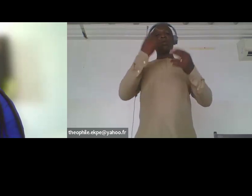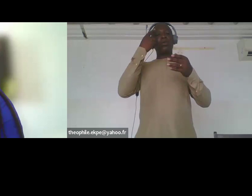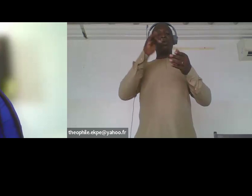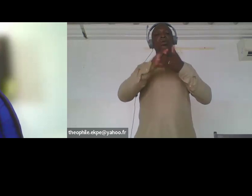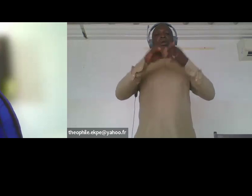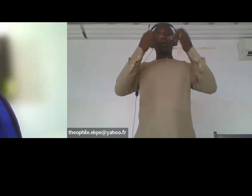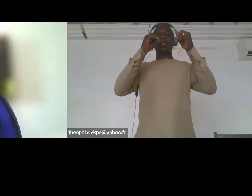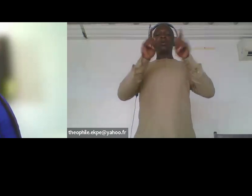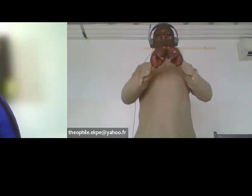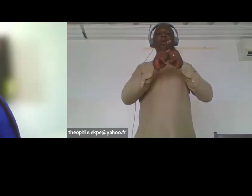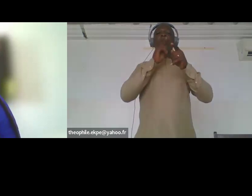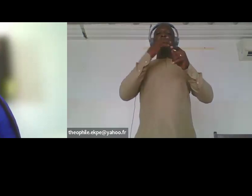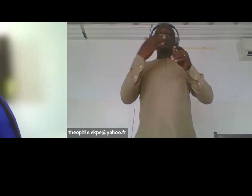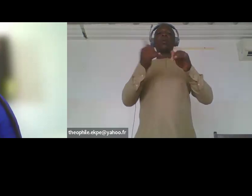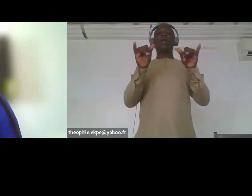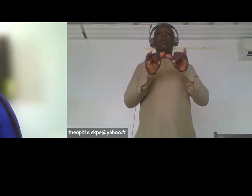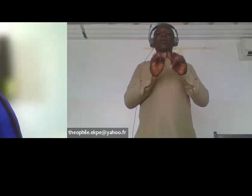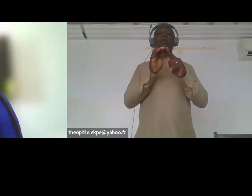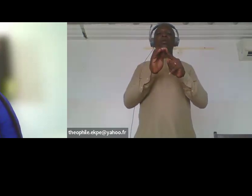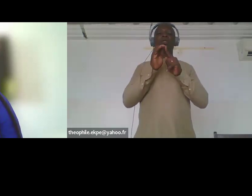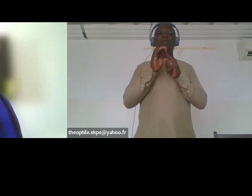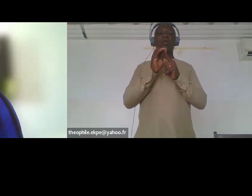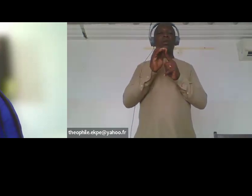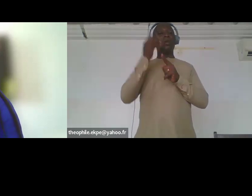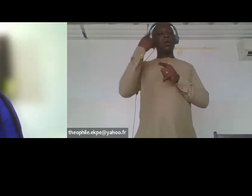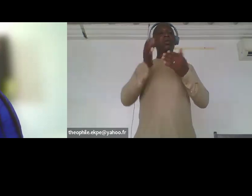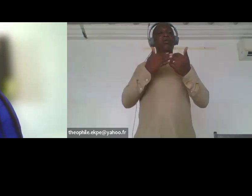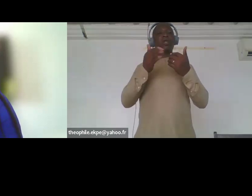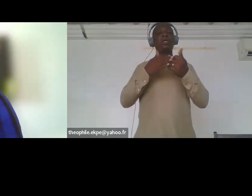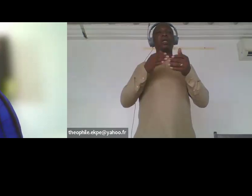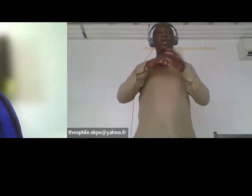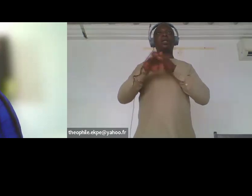prendre des mesures spécifiques pour faciliter l'accès à la propriété